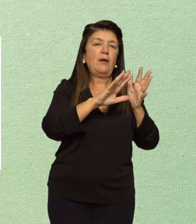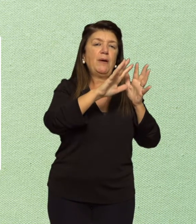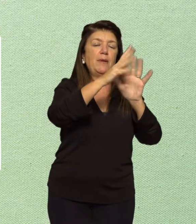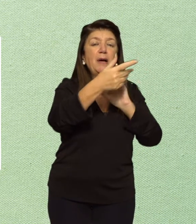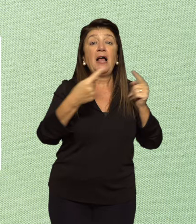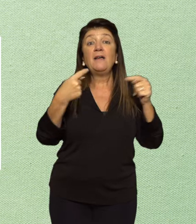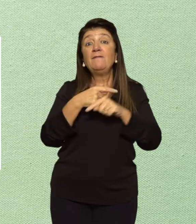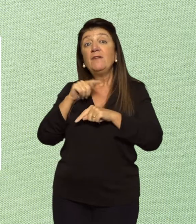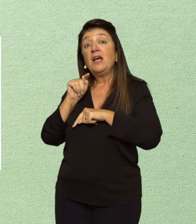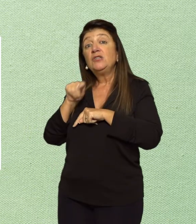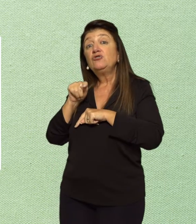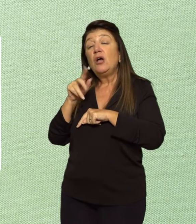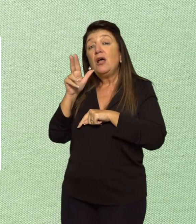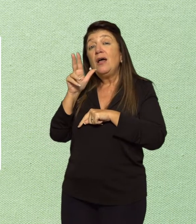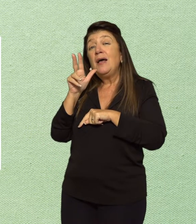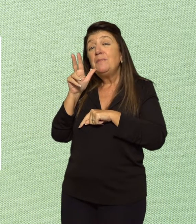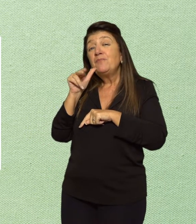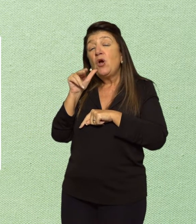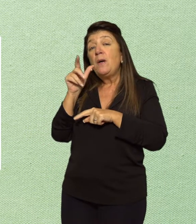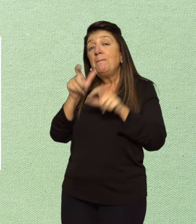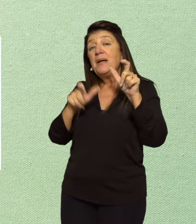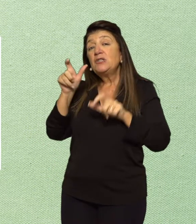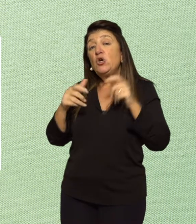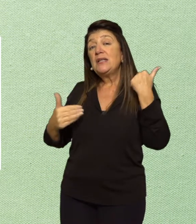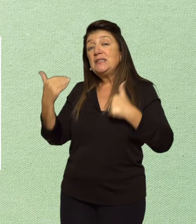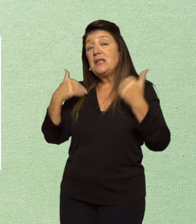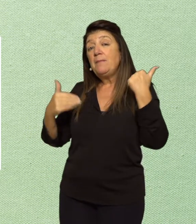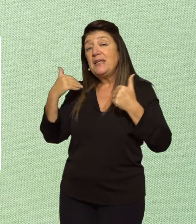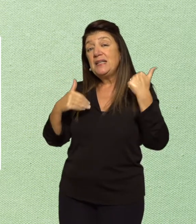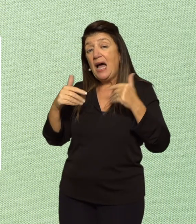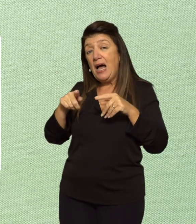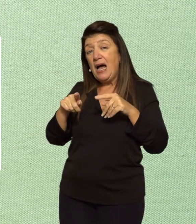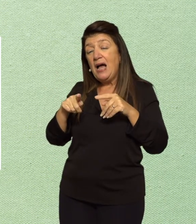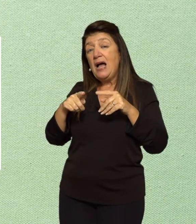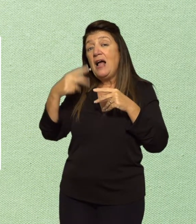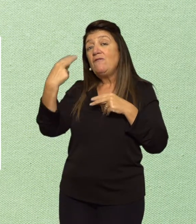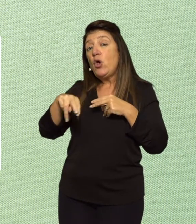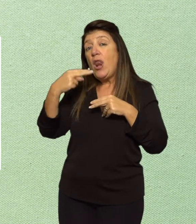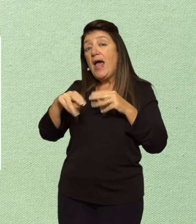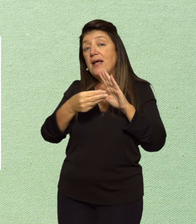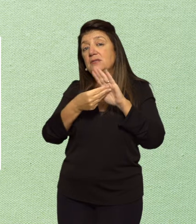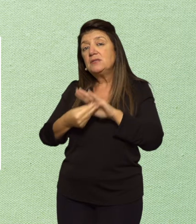violenza sulle persone con disabilità invece è assolutamente ignorata dal nostro legislatore.